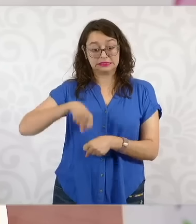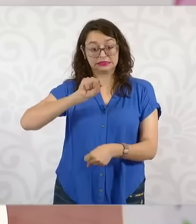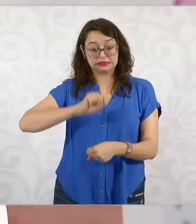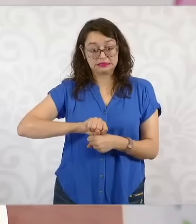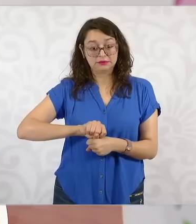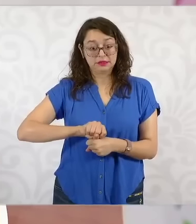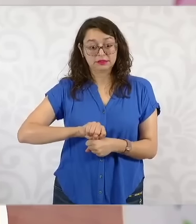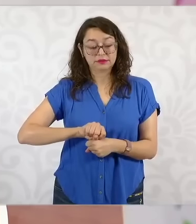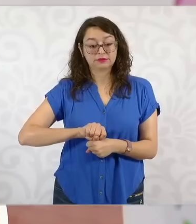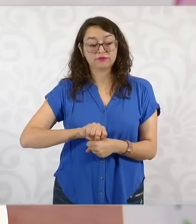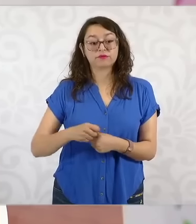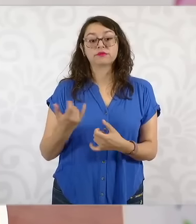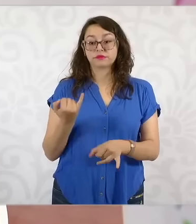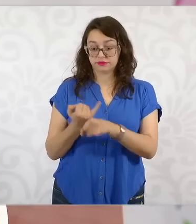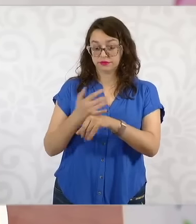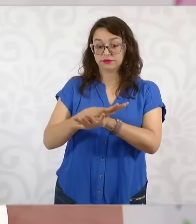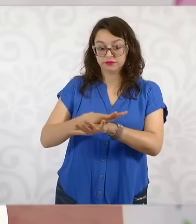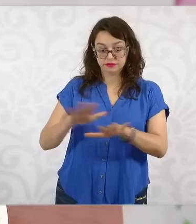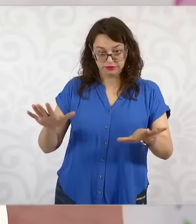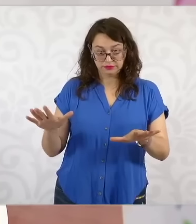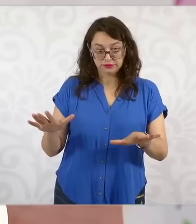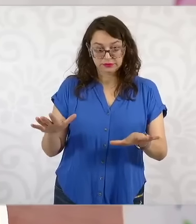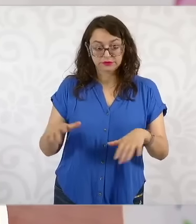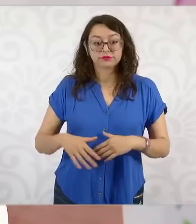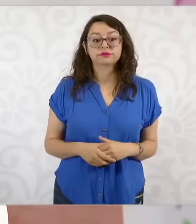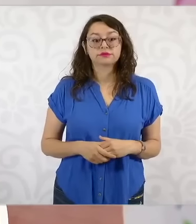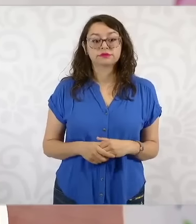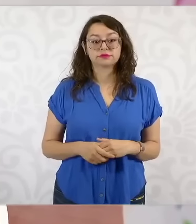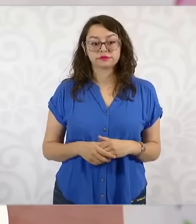Eh, lo que hicimos fue revisar, aquí está, había varios temas,